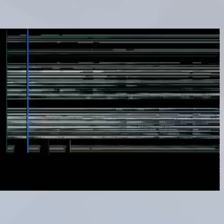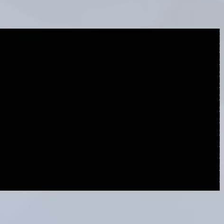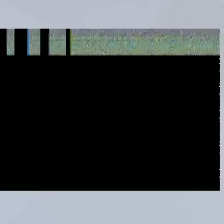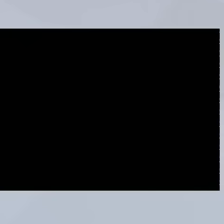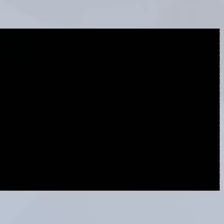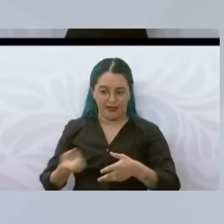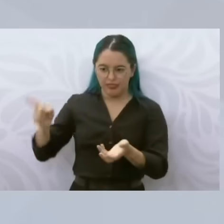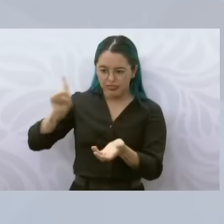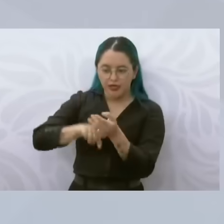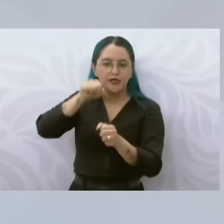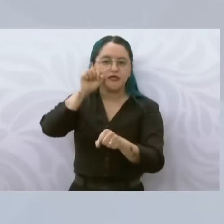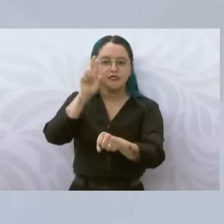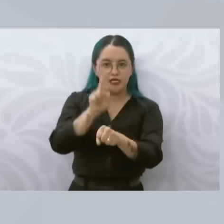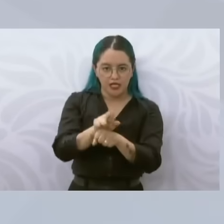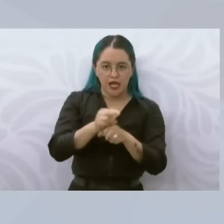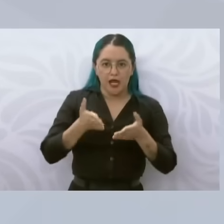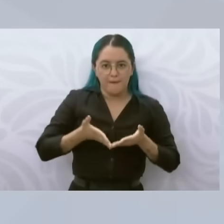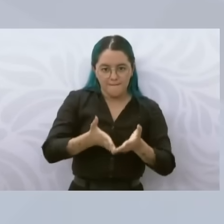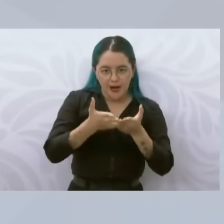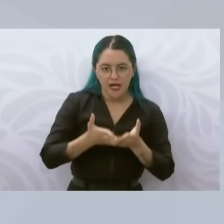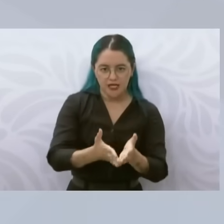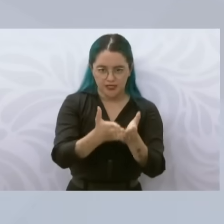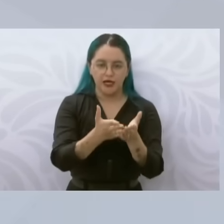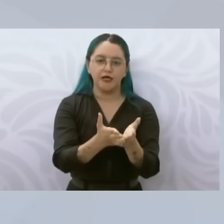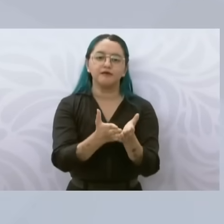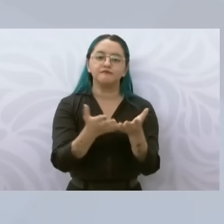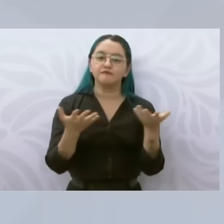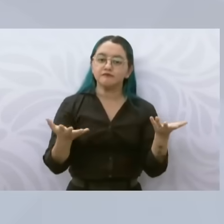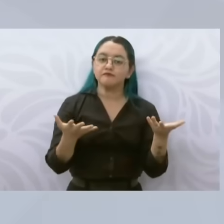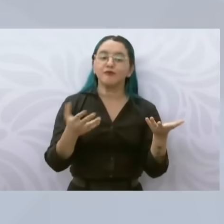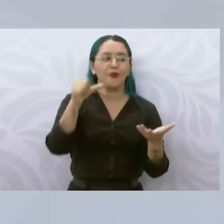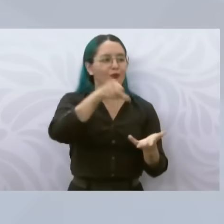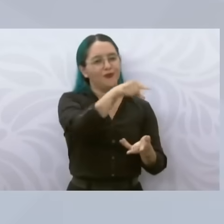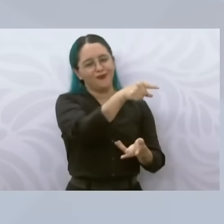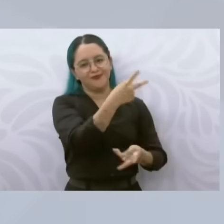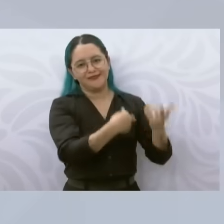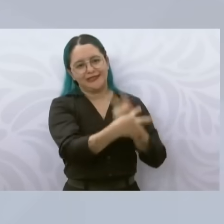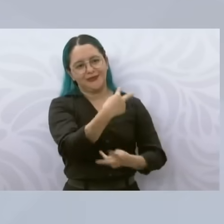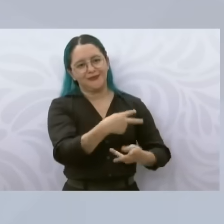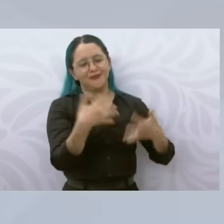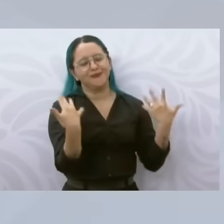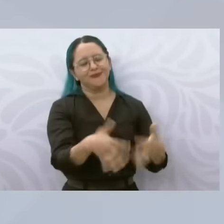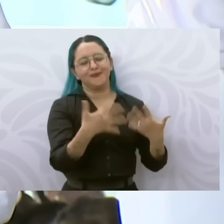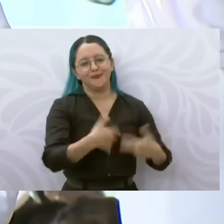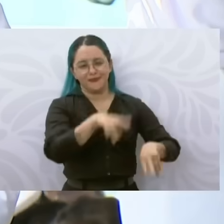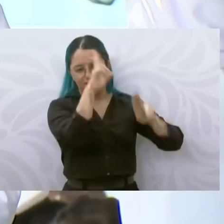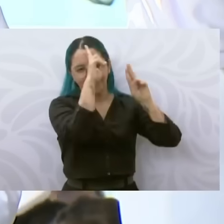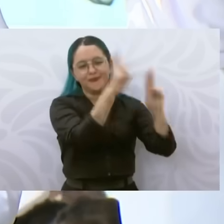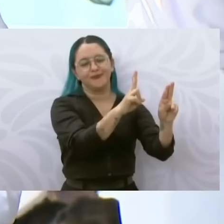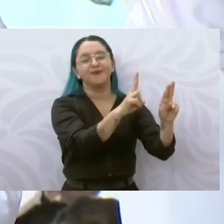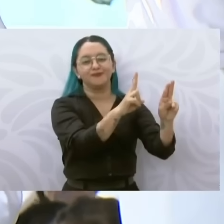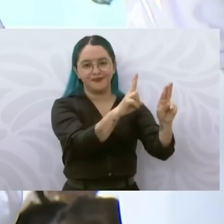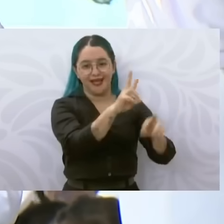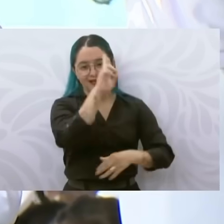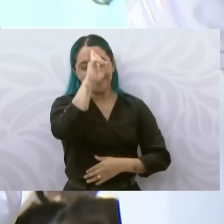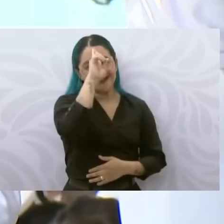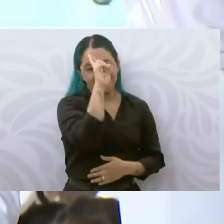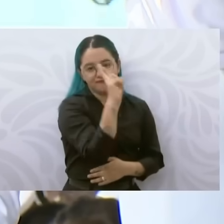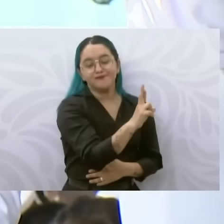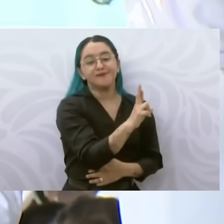de Marina Armada de México contar hoy con su presencia respetuosamente queremos expresarle